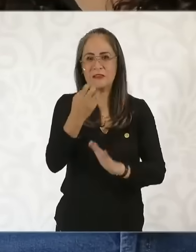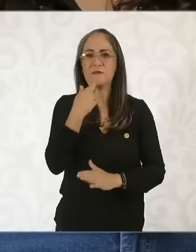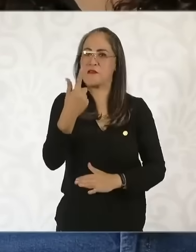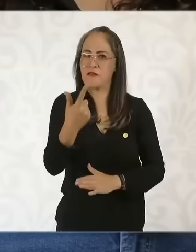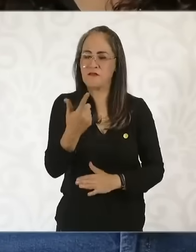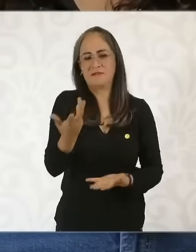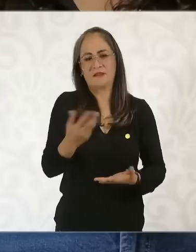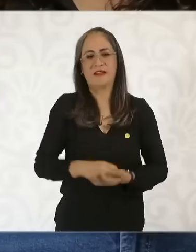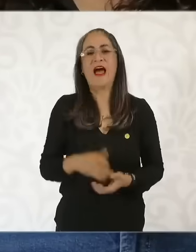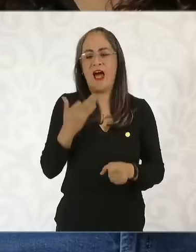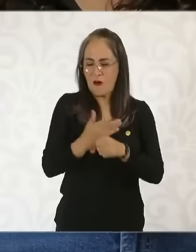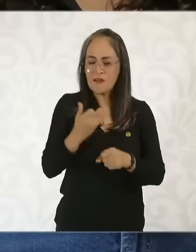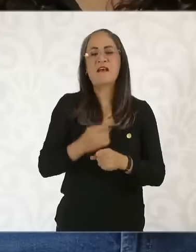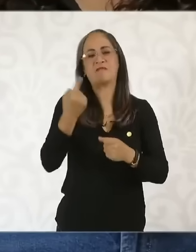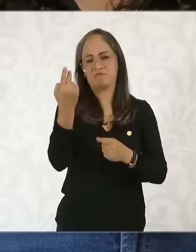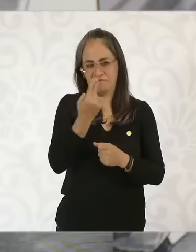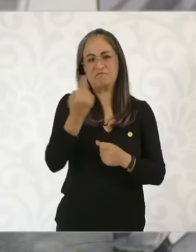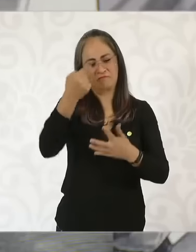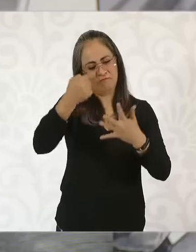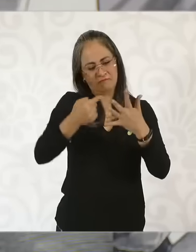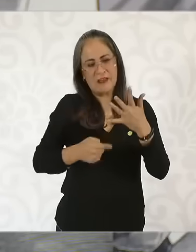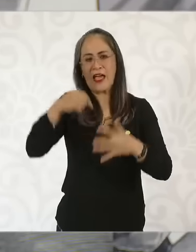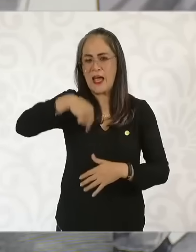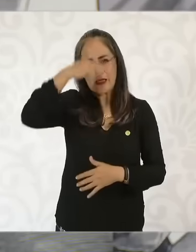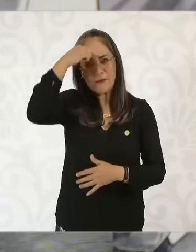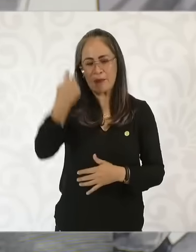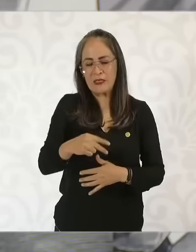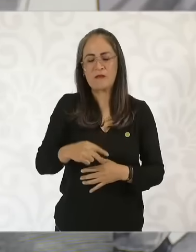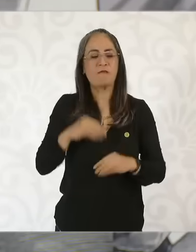por eso se está haciendo lo necesario. Entonces, México ha hecho todo lo necesario para lograr este